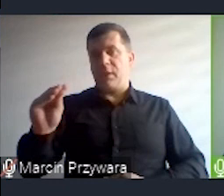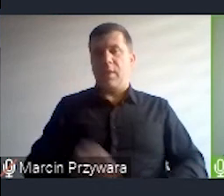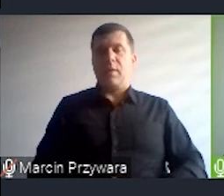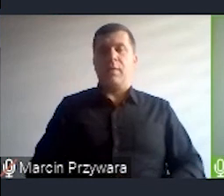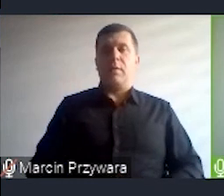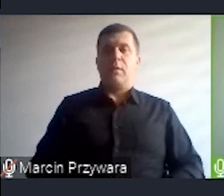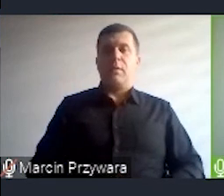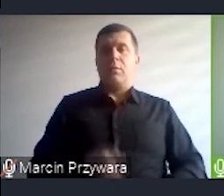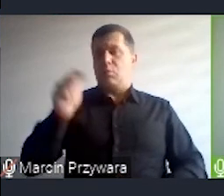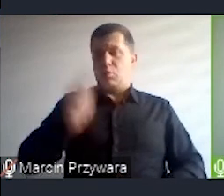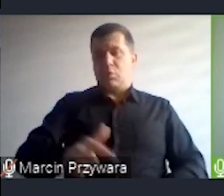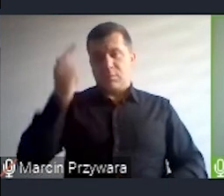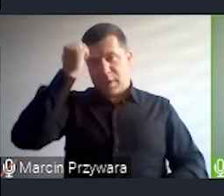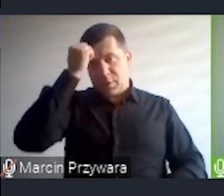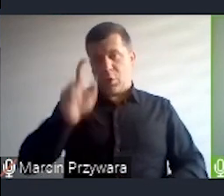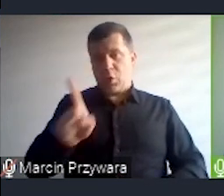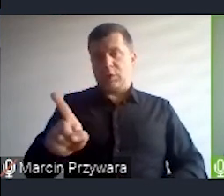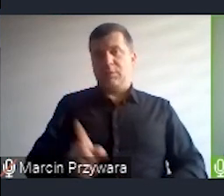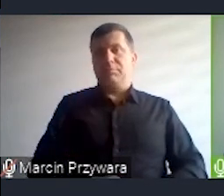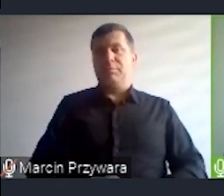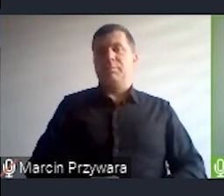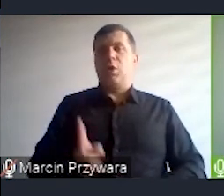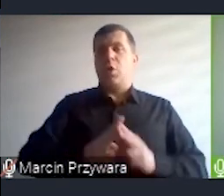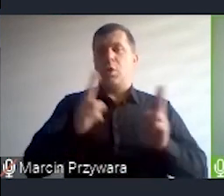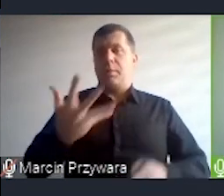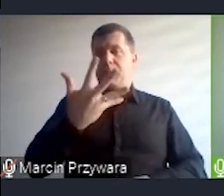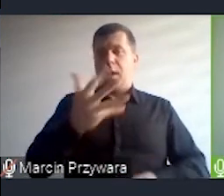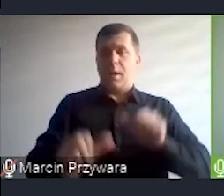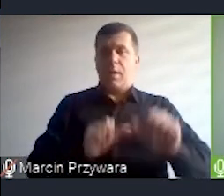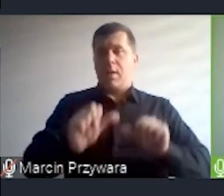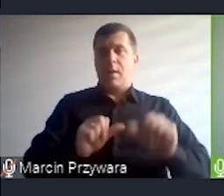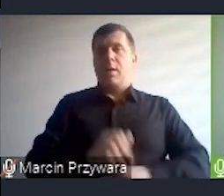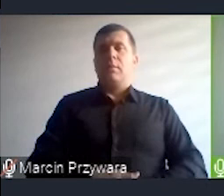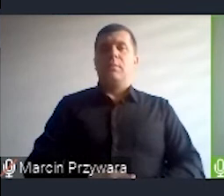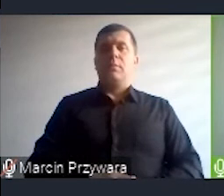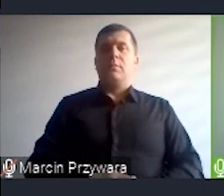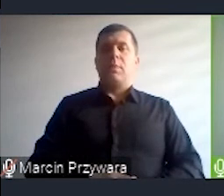to musicie pamiętać o tym, że przez okres 5 lat, a w przypadku mikro,